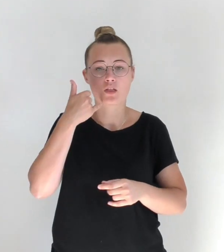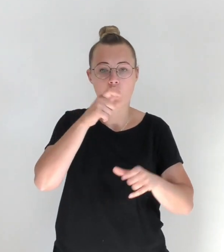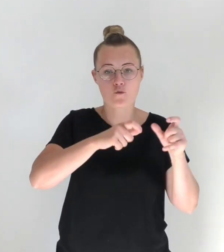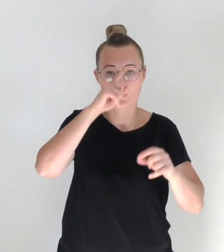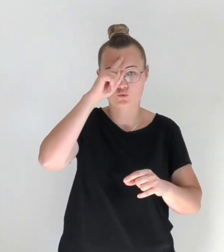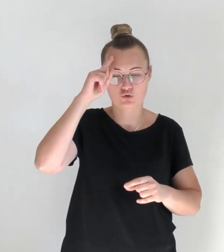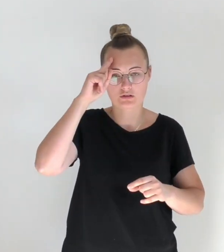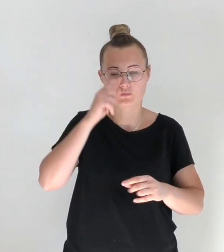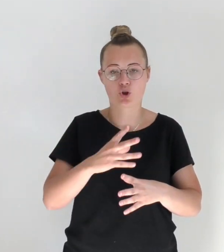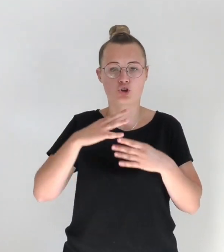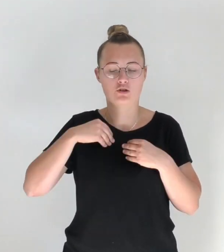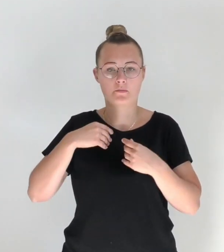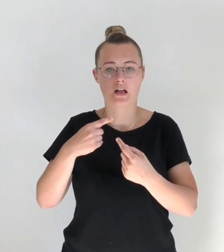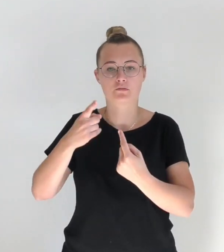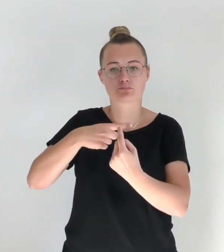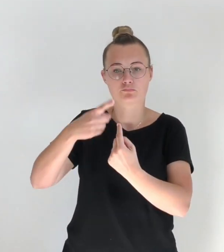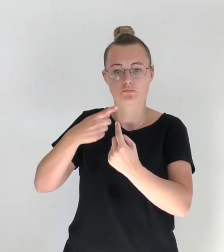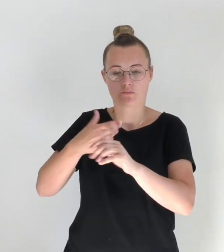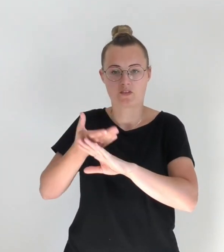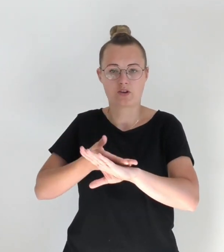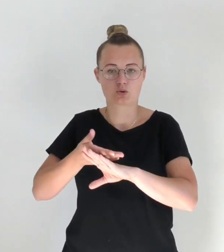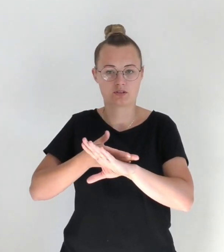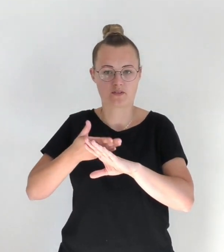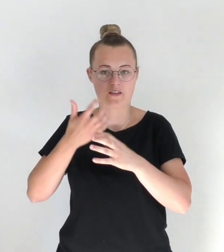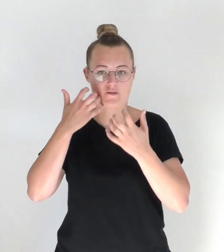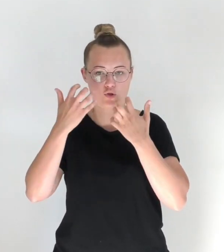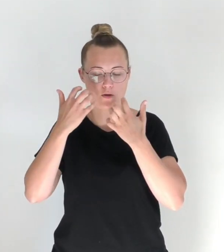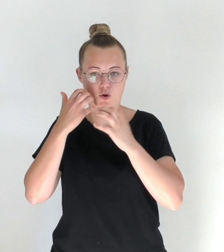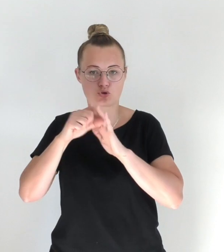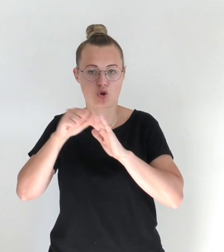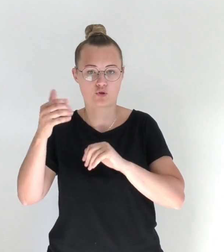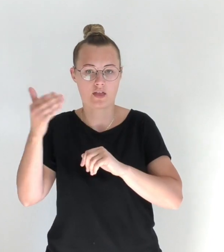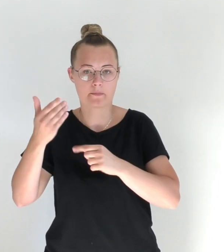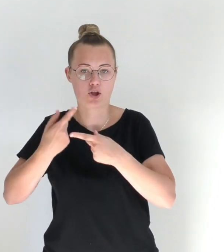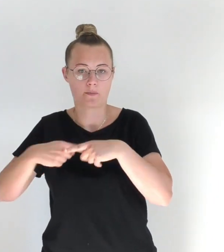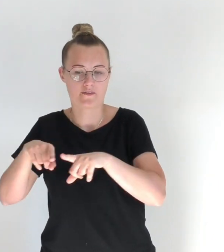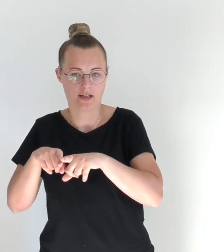Na telefony Polaków wysyłane są fałszywe SMS-y od nadawcy “mOBYWATEL”.